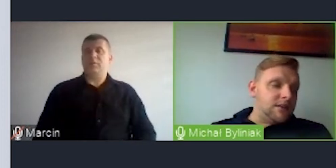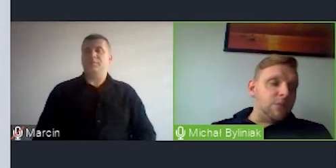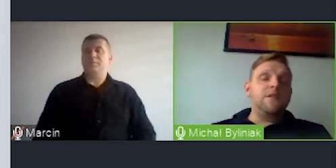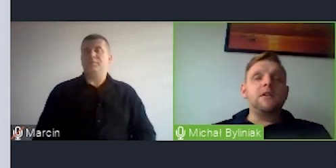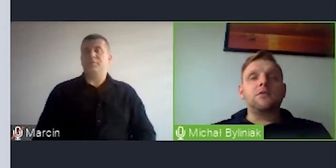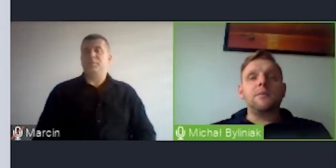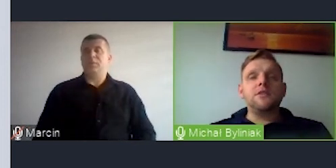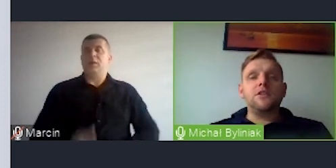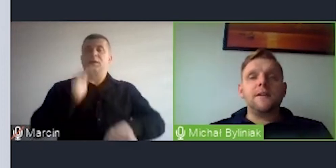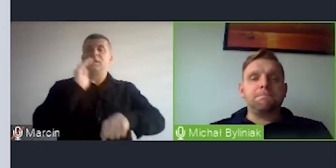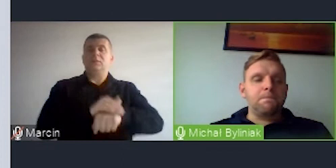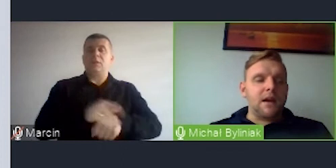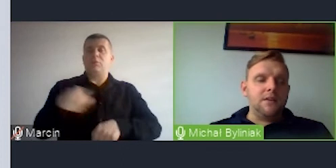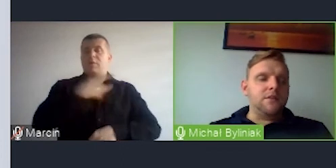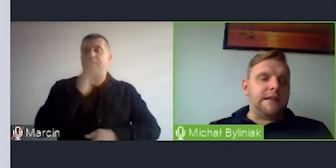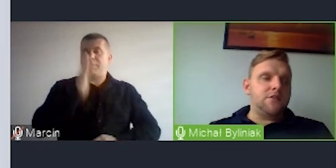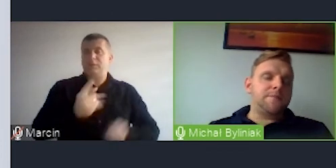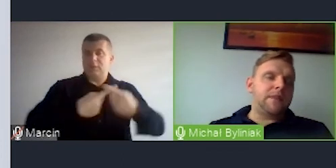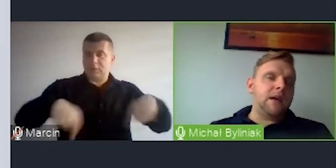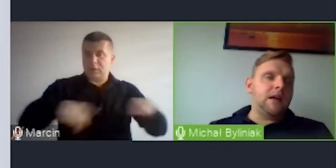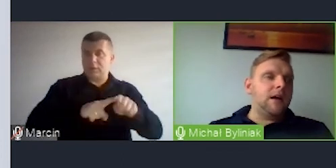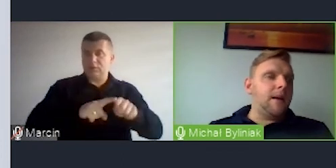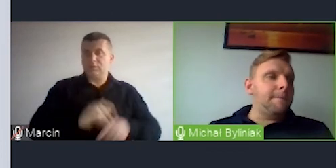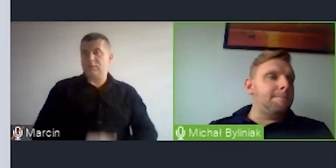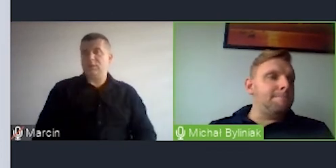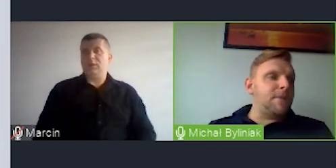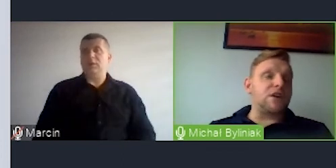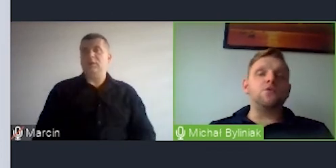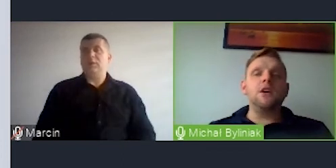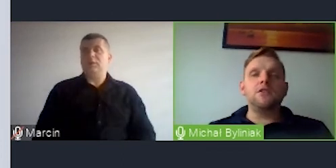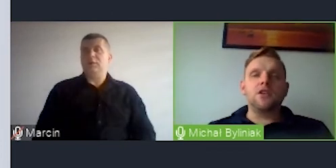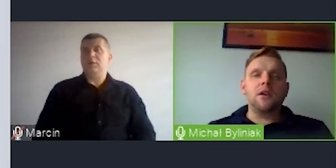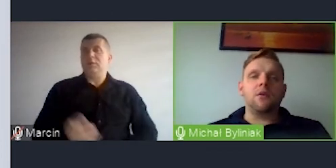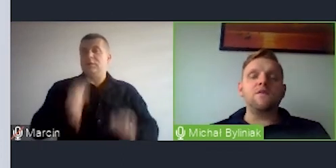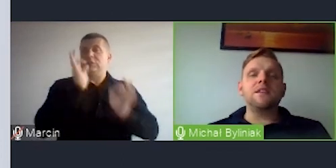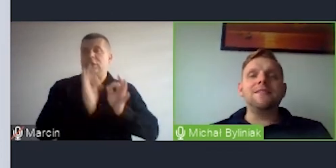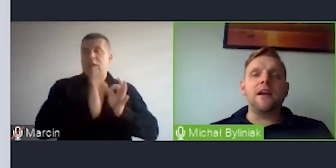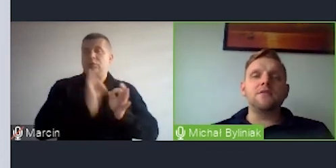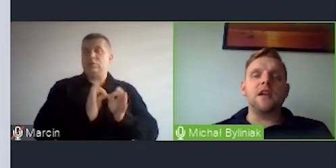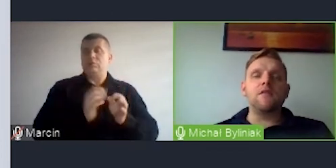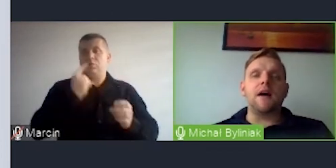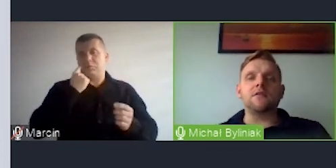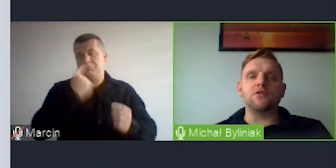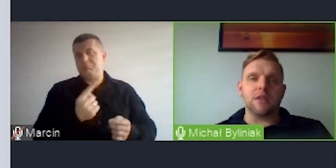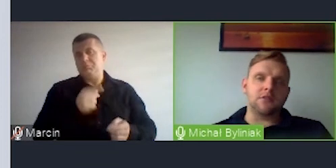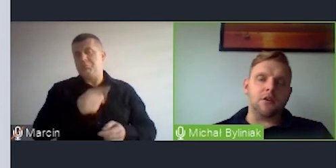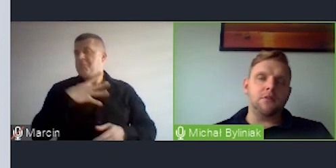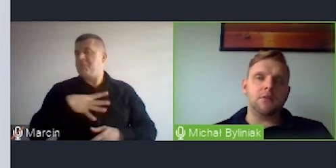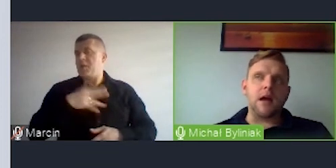Zamówienie, które będziecie realizować, szacujecie uwzględniając jego wartość netto,